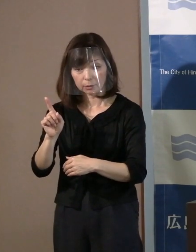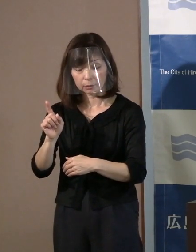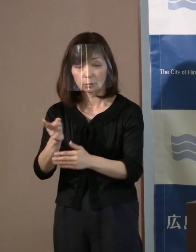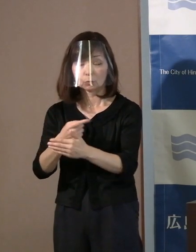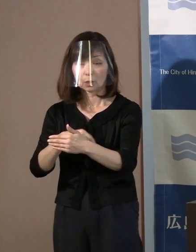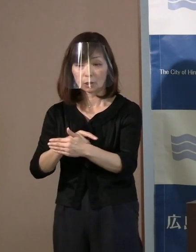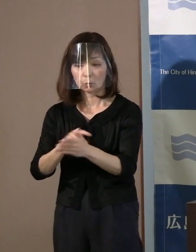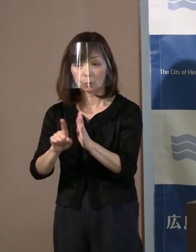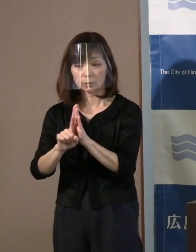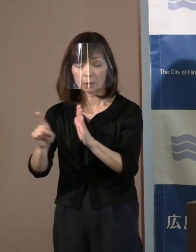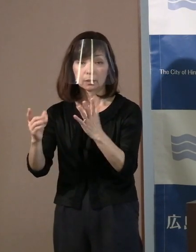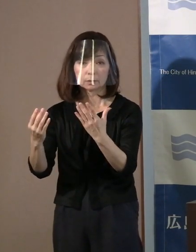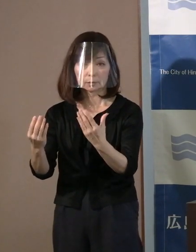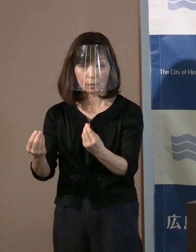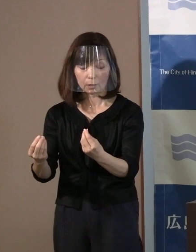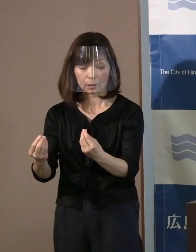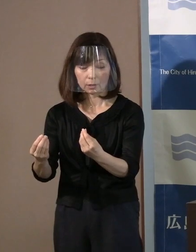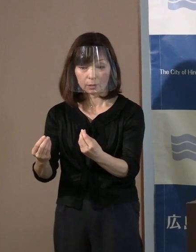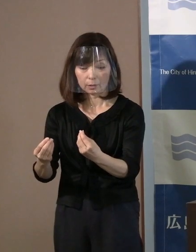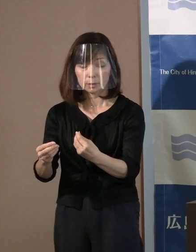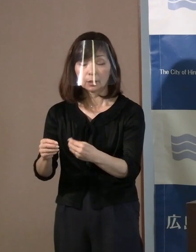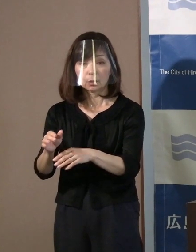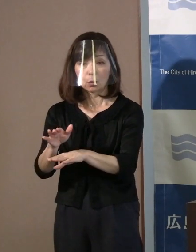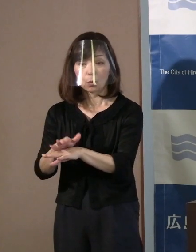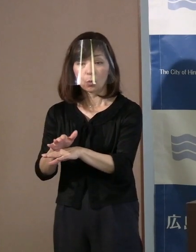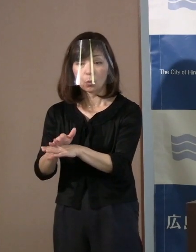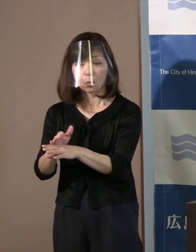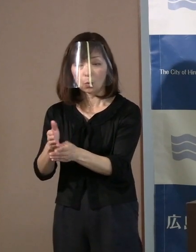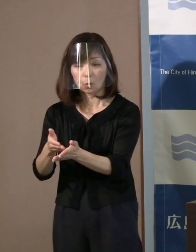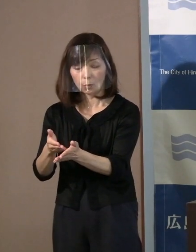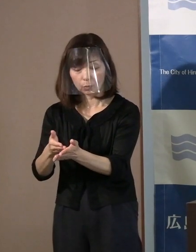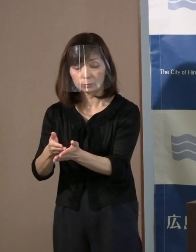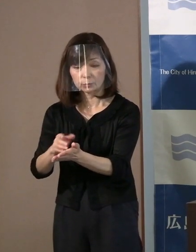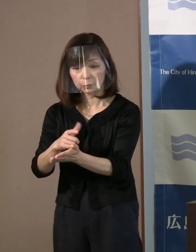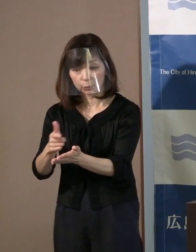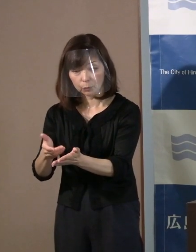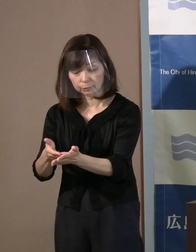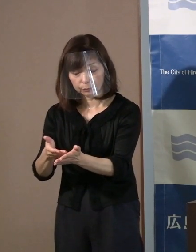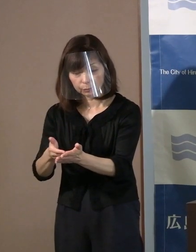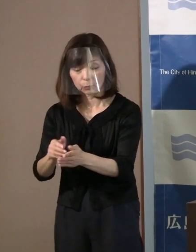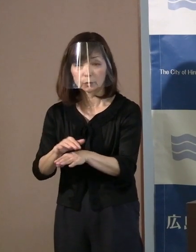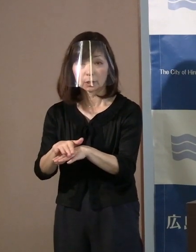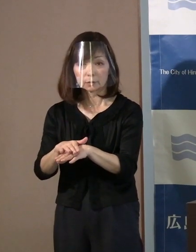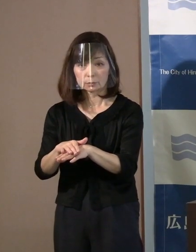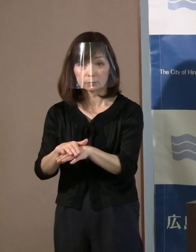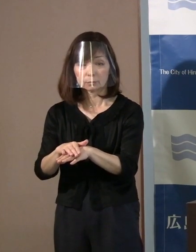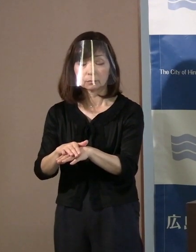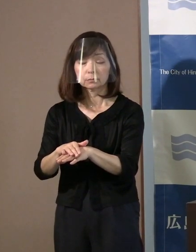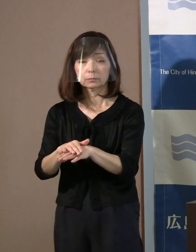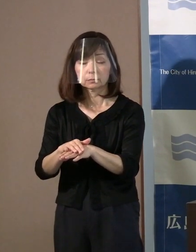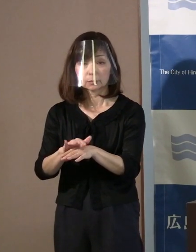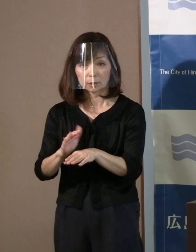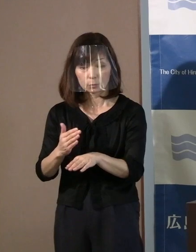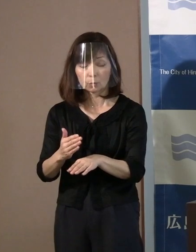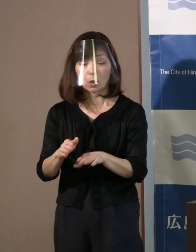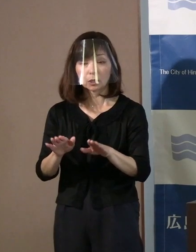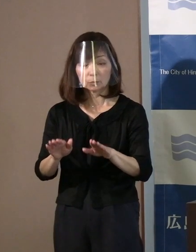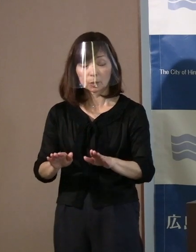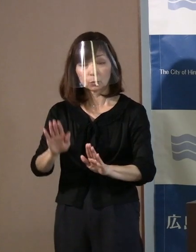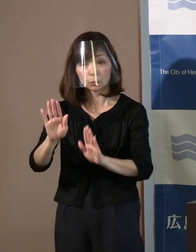もちろん方法論も重要なんですけど､ それ以上に今の状況下の中で､